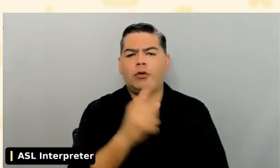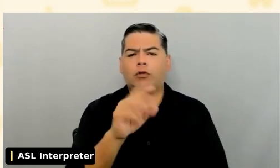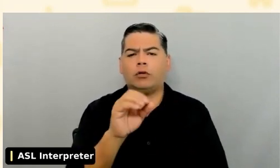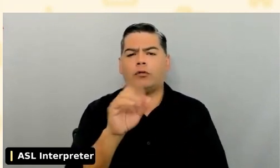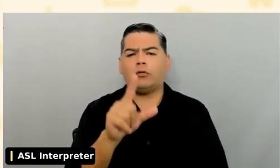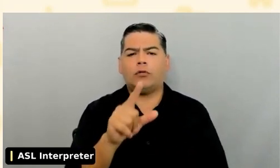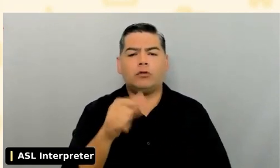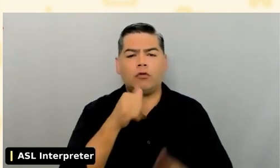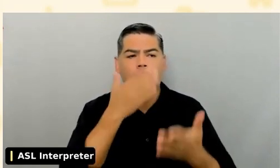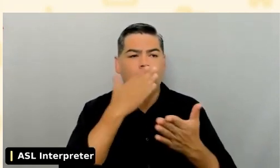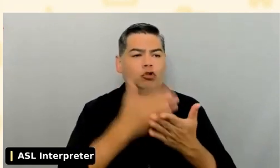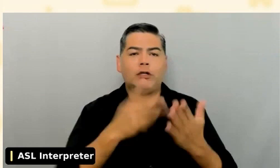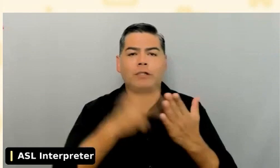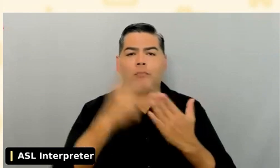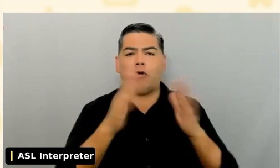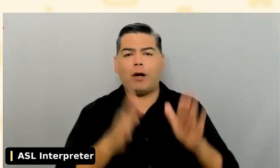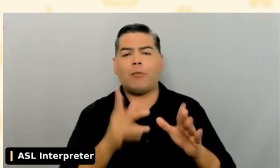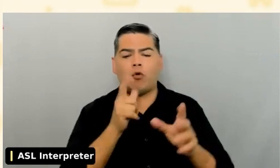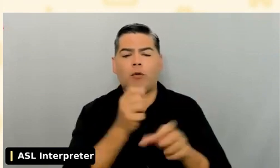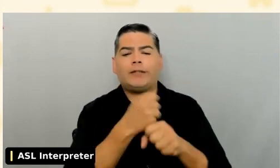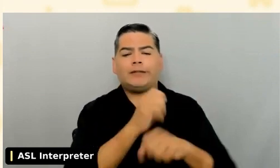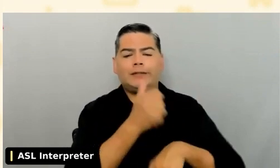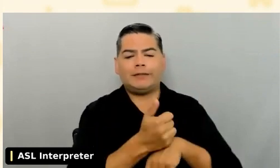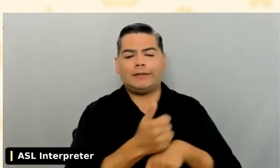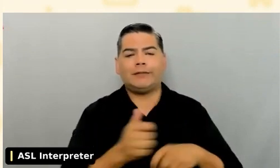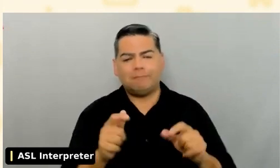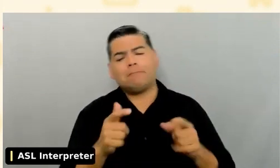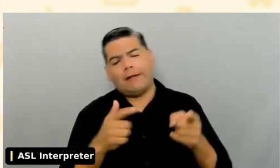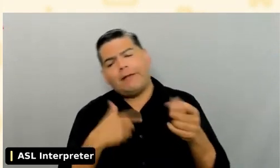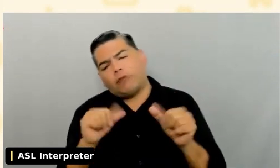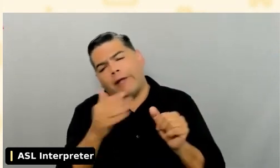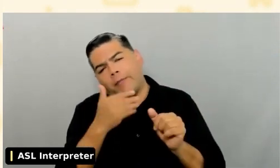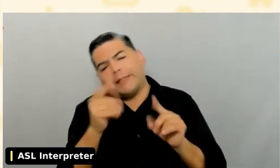tan buena como un programa que lo hace y tiene las mejores intenciones, pero sí, bueno.